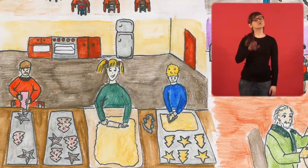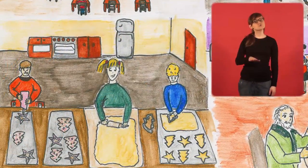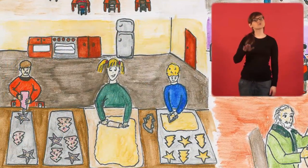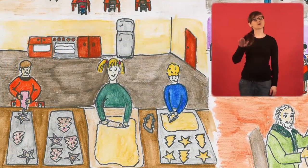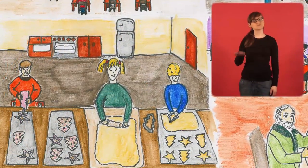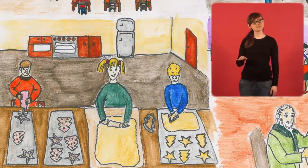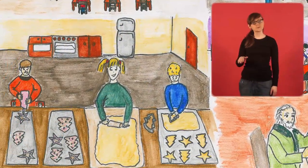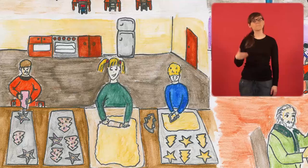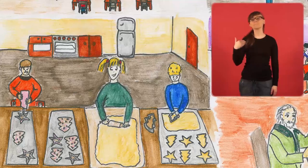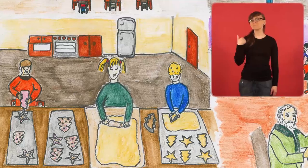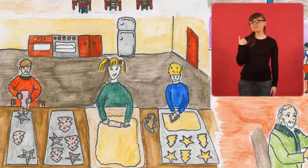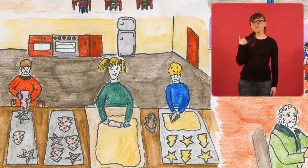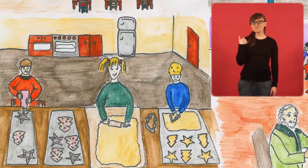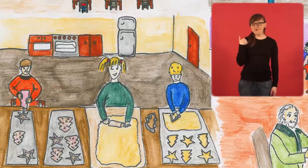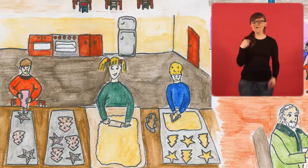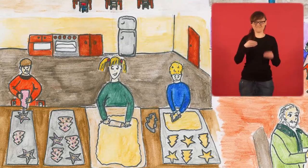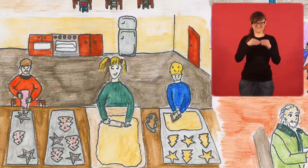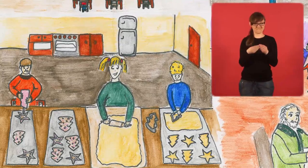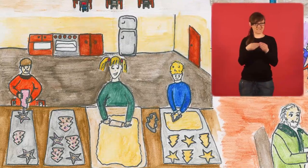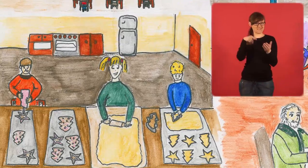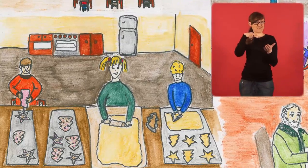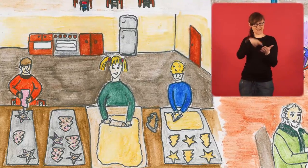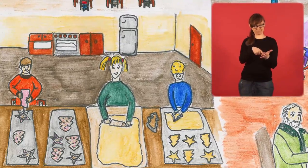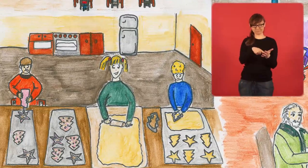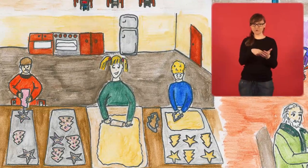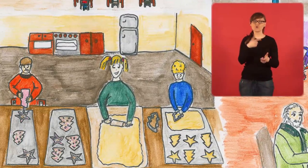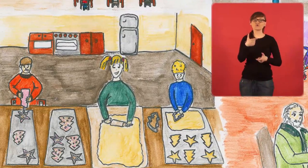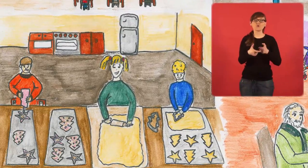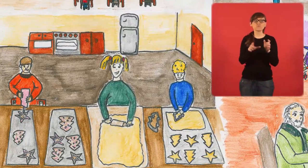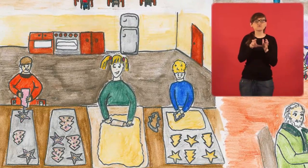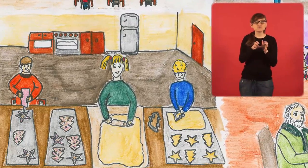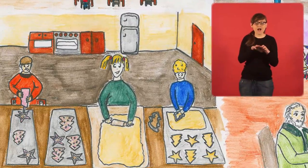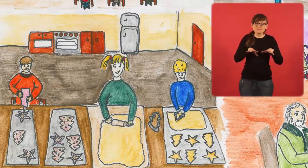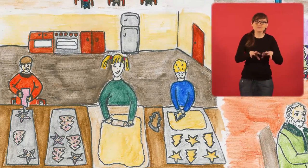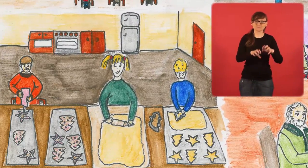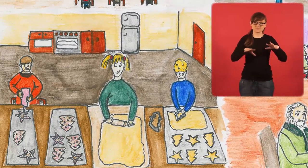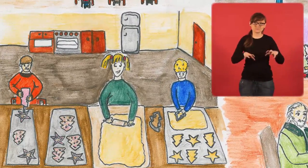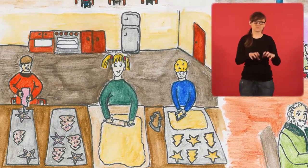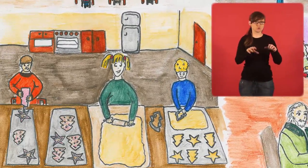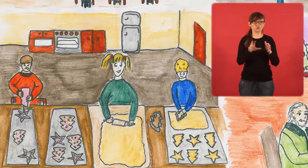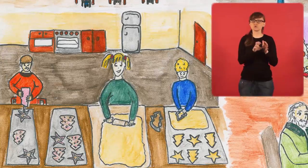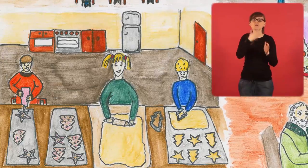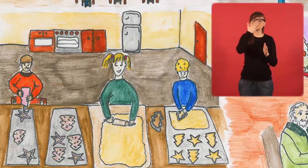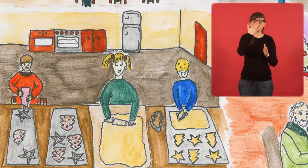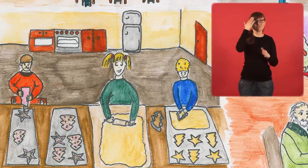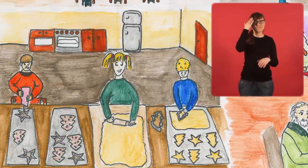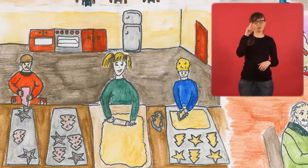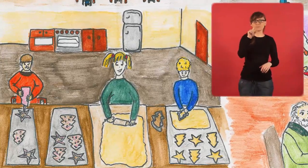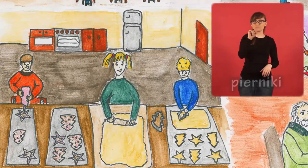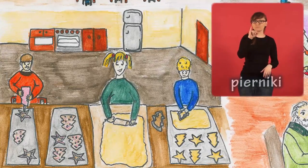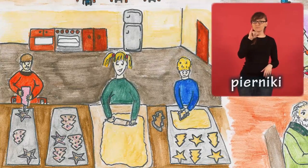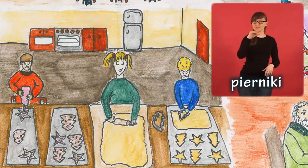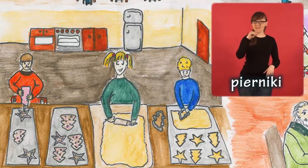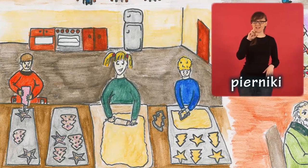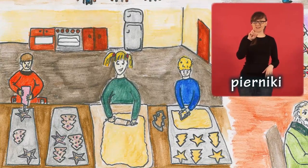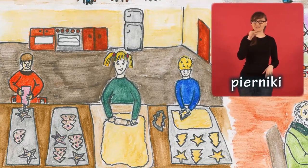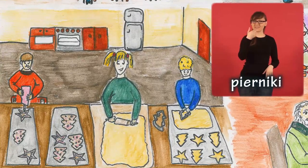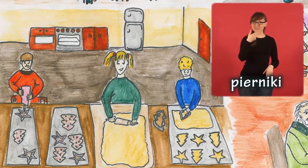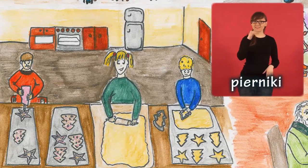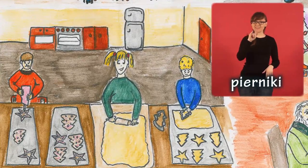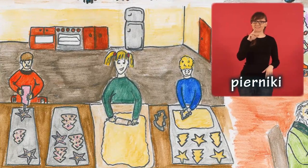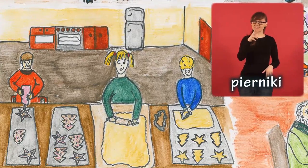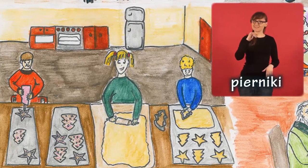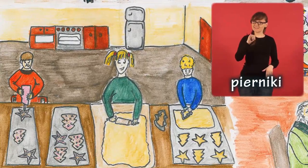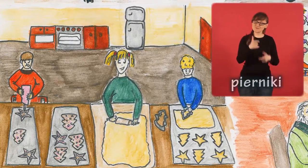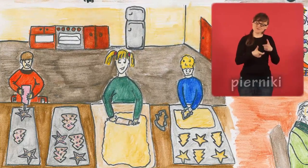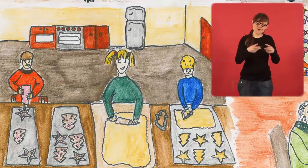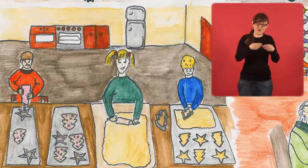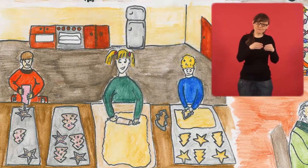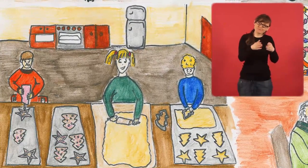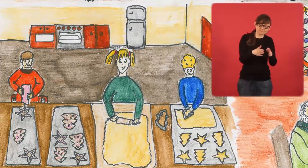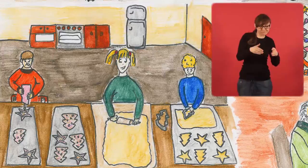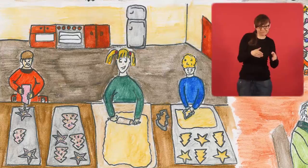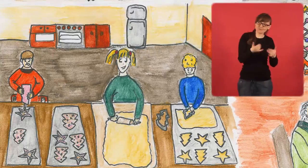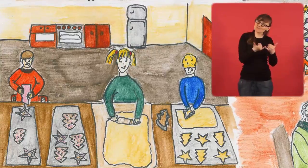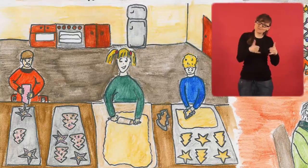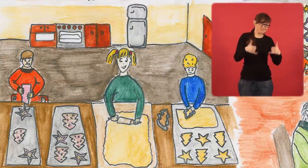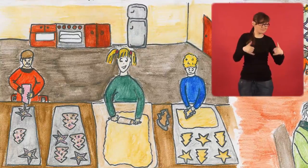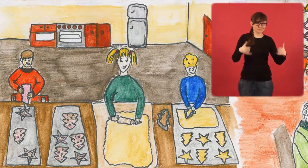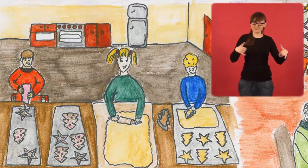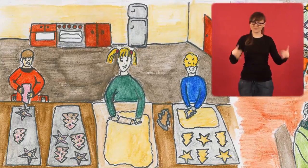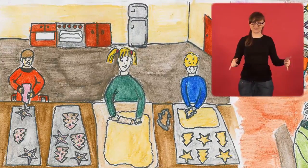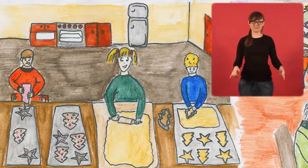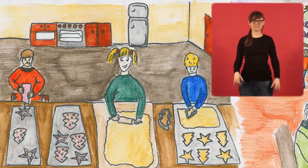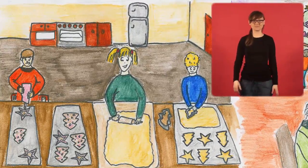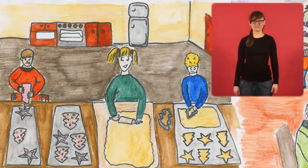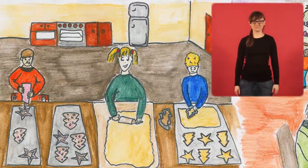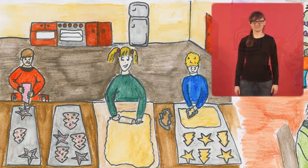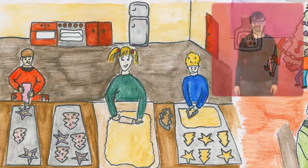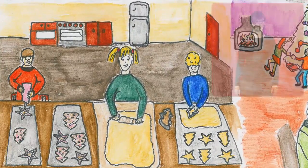Następnego dnia Lisa i Bosse dostali od mamy ciasto na pierniki i wspólnie piekli ciasteczka.